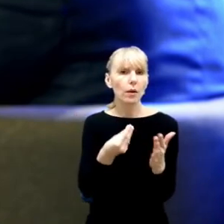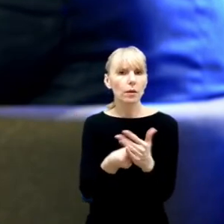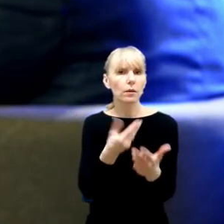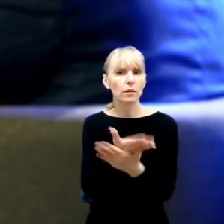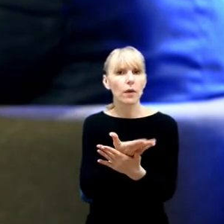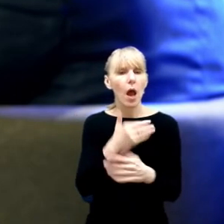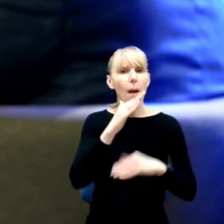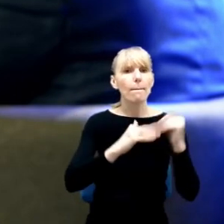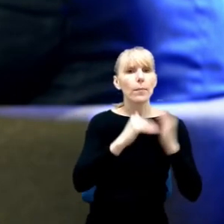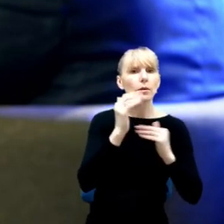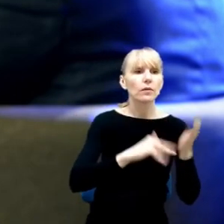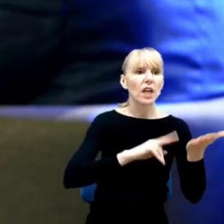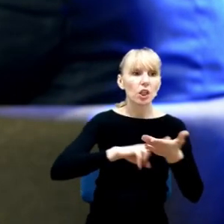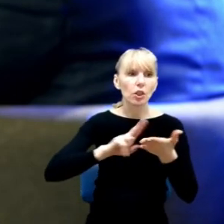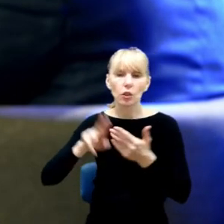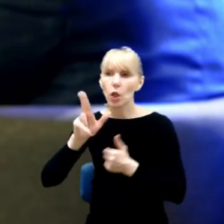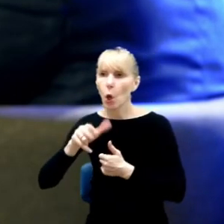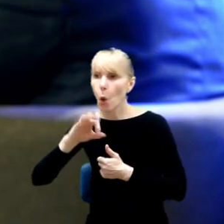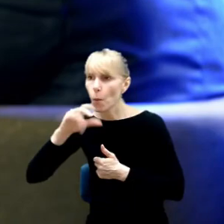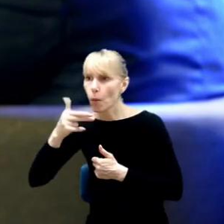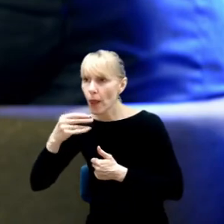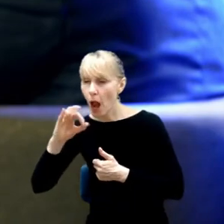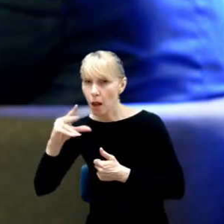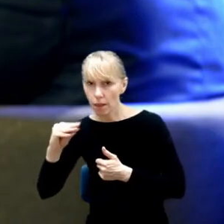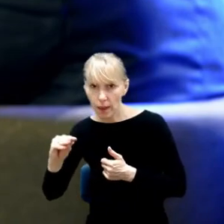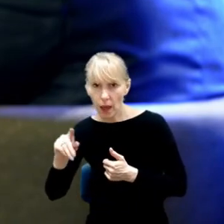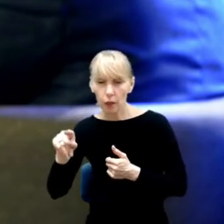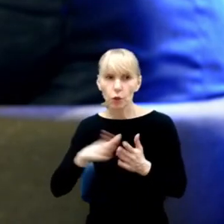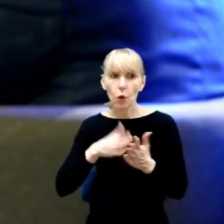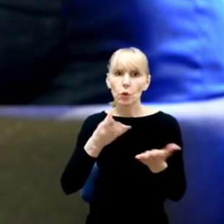to są finansowane inwestycje ze środkami Funduszu Dopłat.